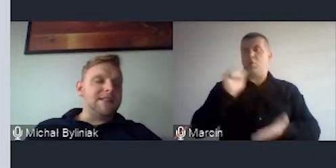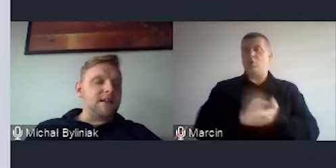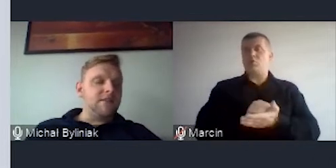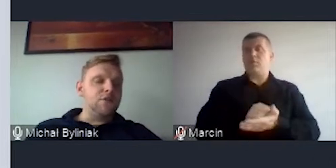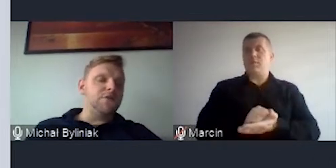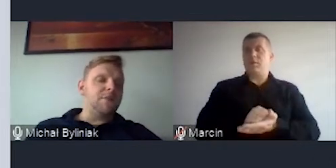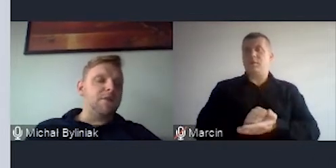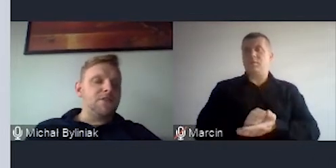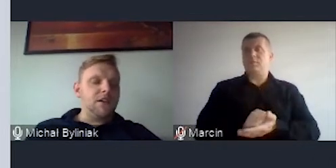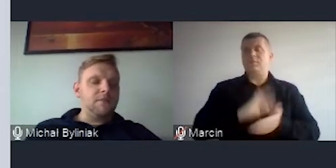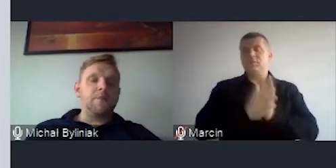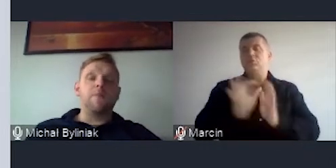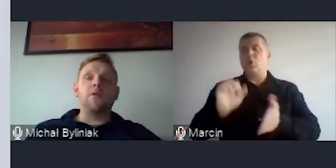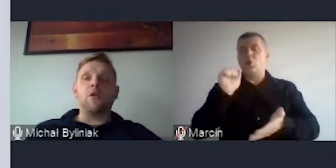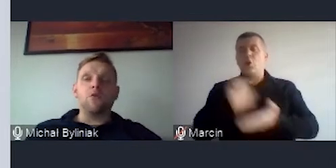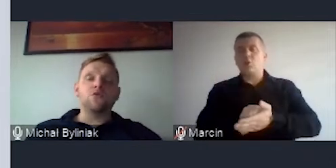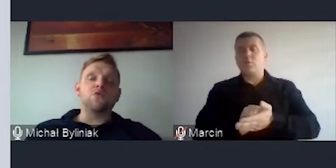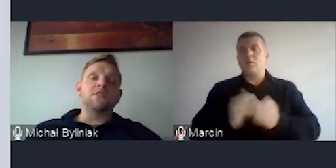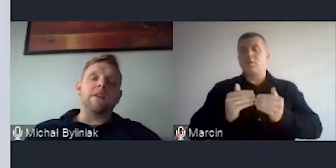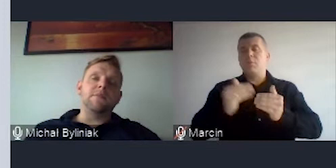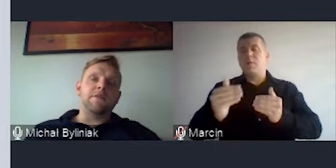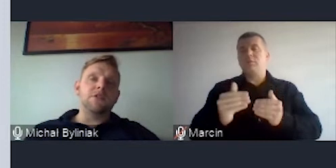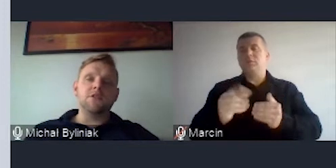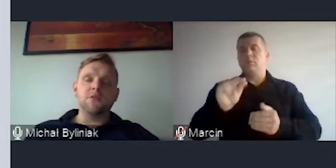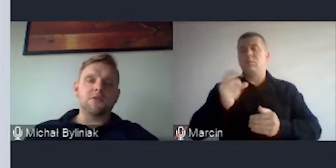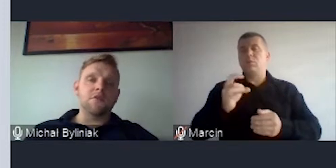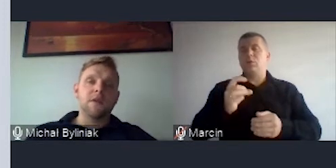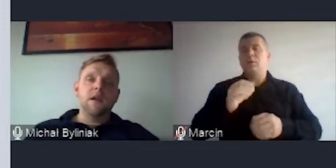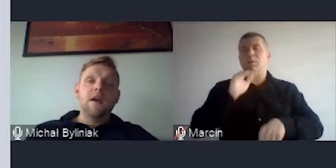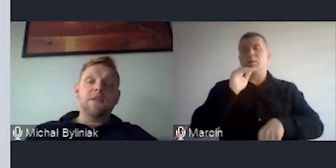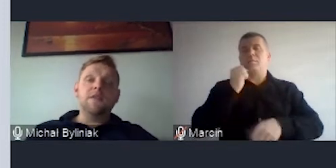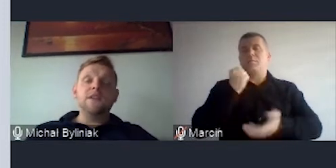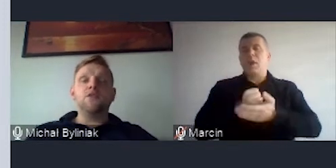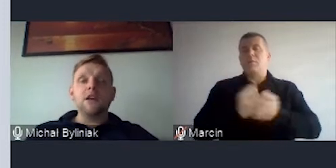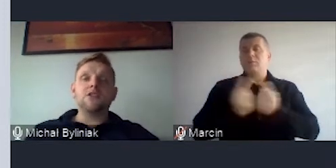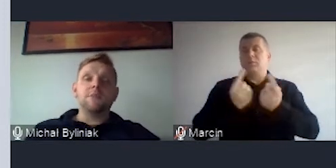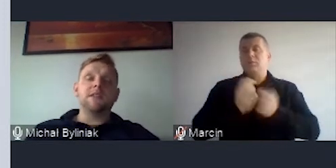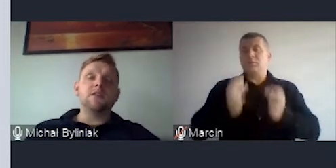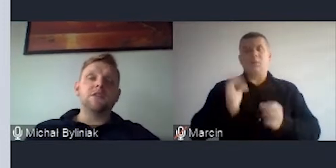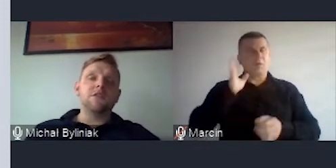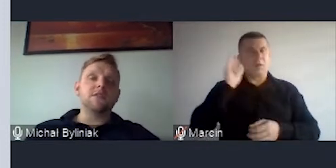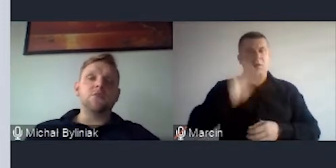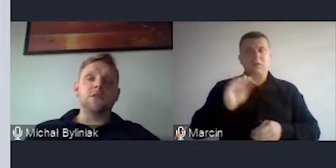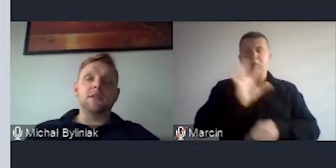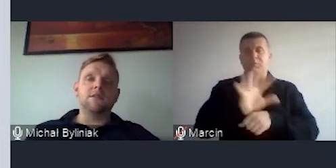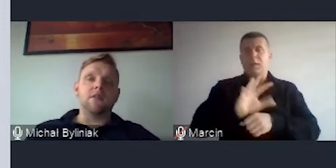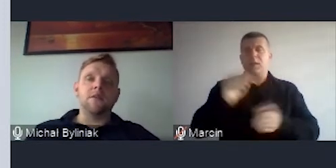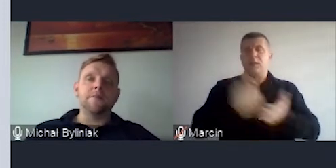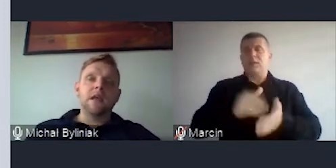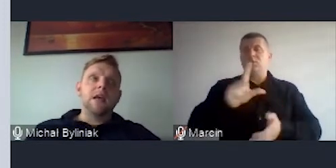Transakcje w gotówce powyżej progu z ustawy prawo przedsiębiorców, w tej chwili to jeszcze 15 000 złotych netto,